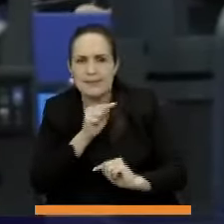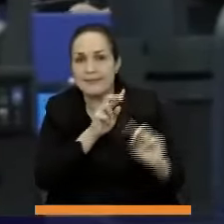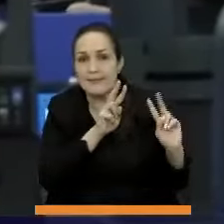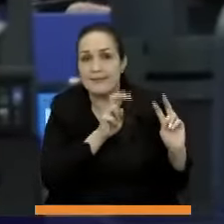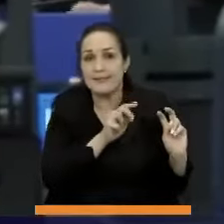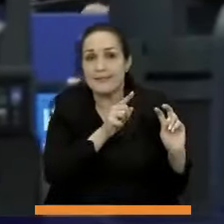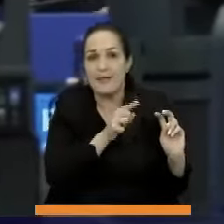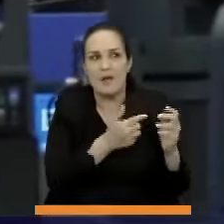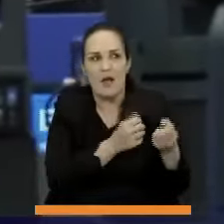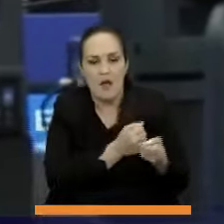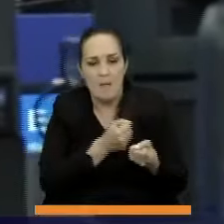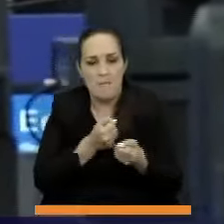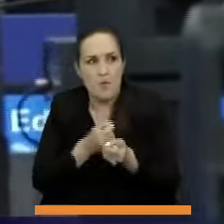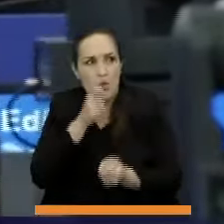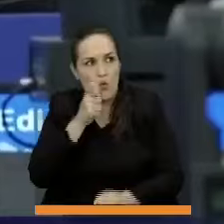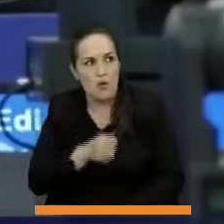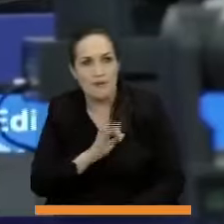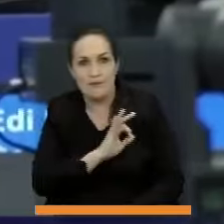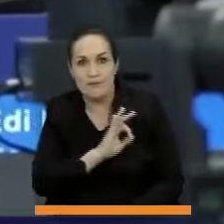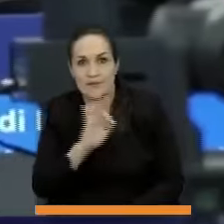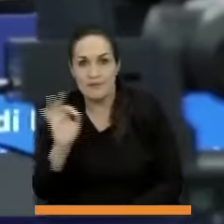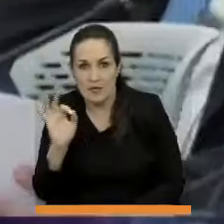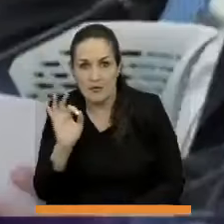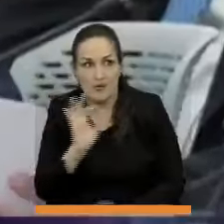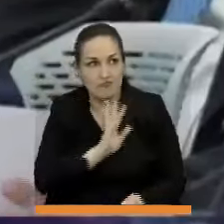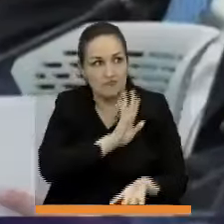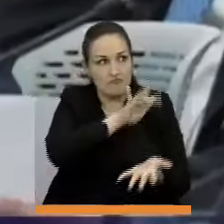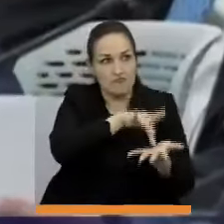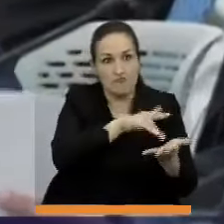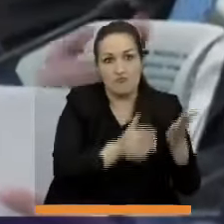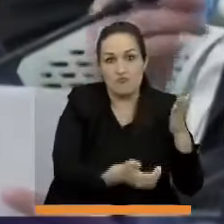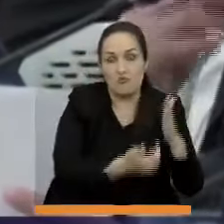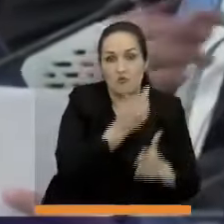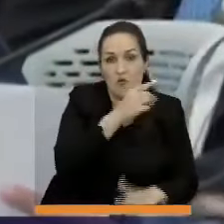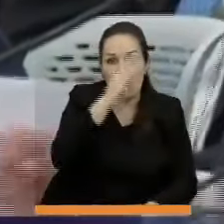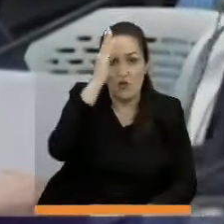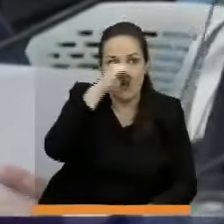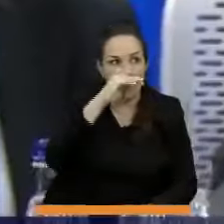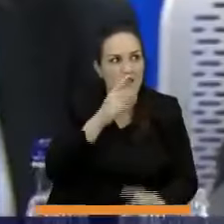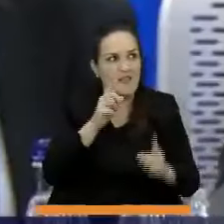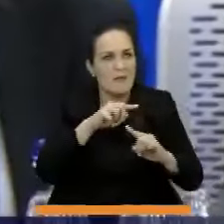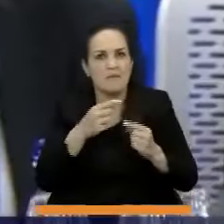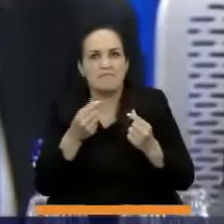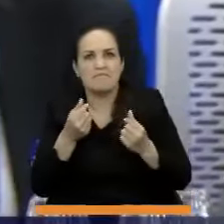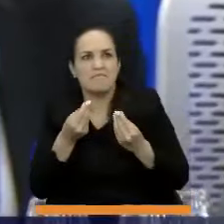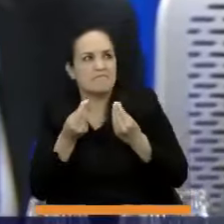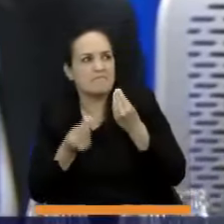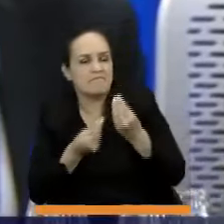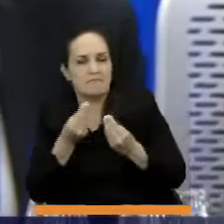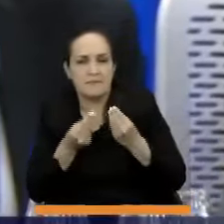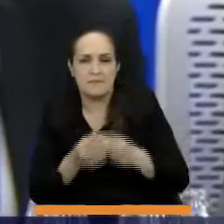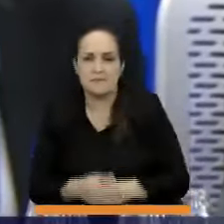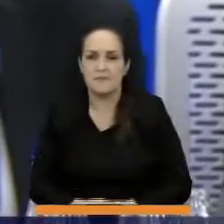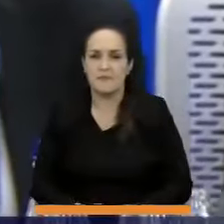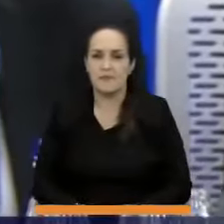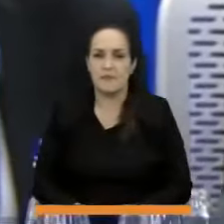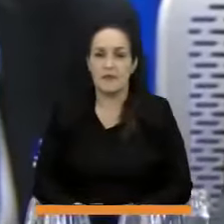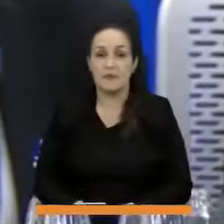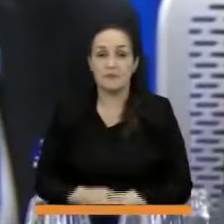AUNQUE LA AGENDA DE LA CONVERSACIóN MIGRACIóN ECONOMíA LAS POSIBLES TENSIONES CON LOS